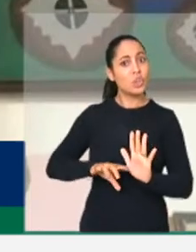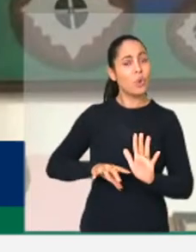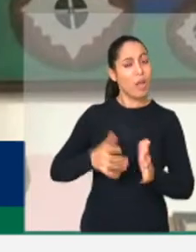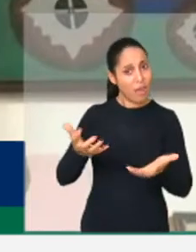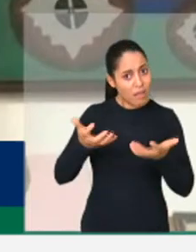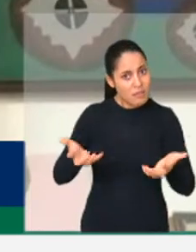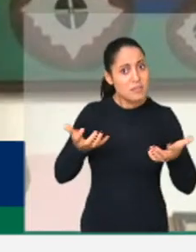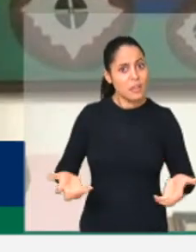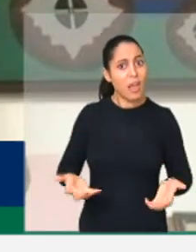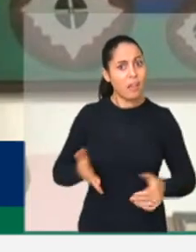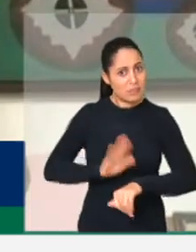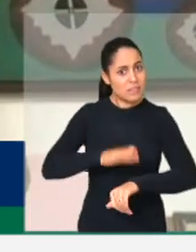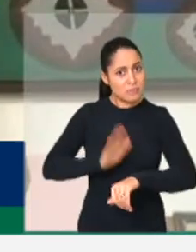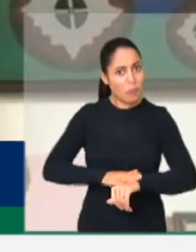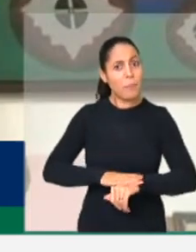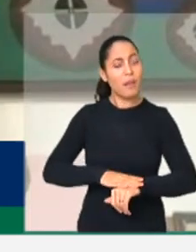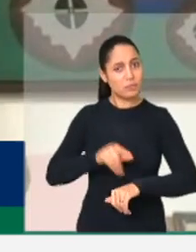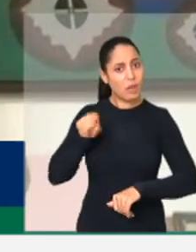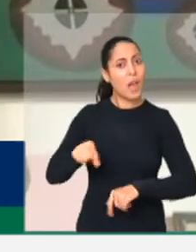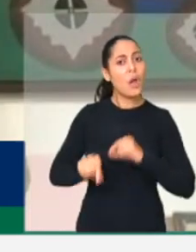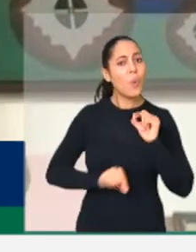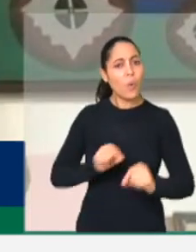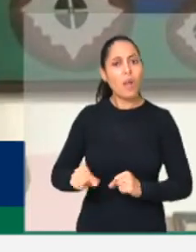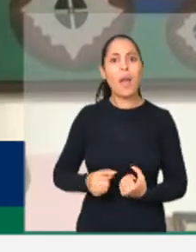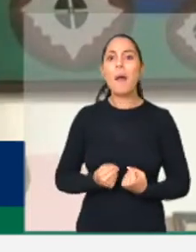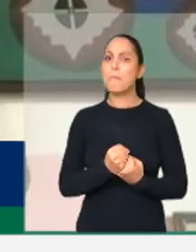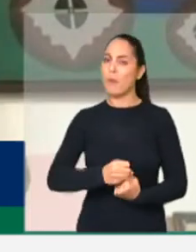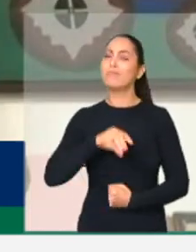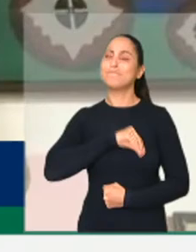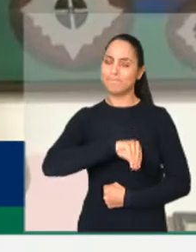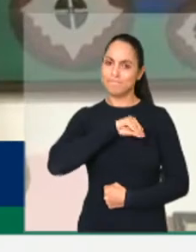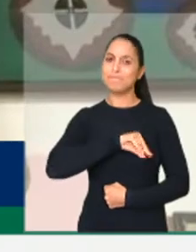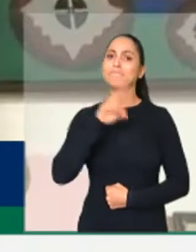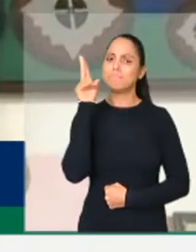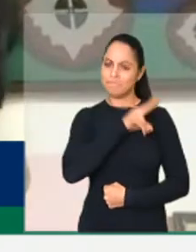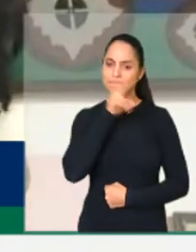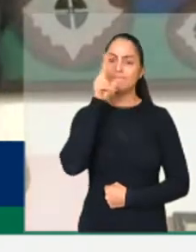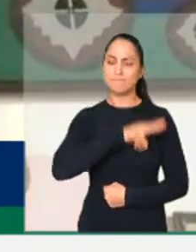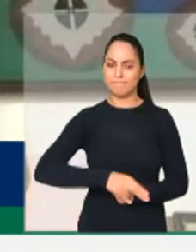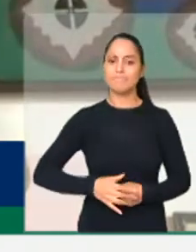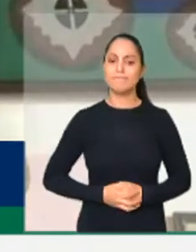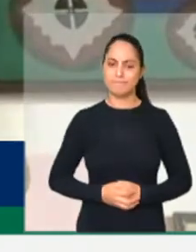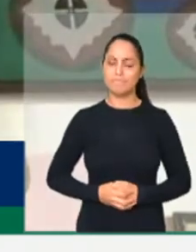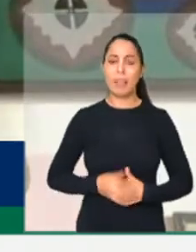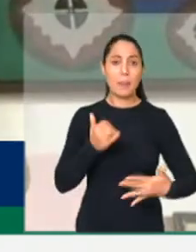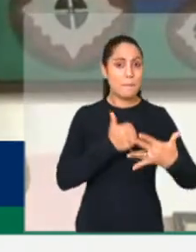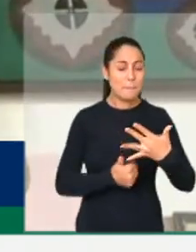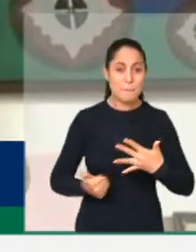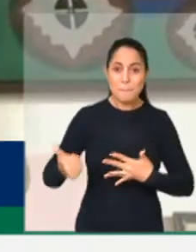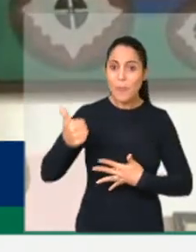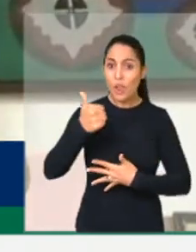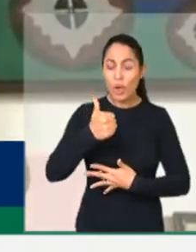DIA. . É PARA SUA PROTEÇÃO É PARA A PROTEÇÃO DA SUA FAMÍLIA E PARA A PROTEÇÃO TAMBÉM DOS SEUS EMPREGADORES. ESSAS MULHERES SAIAM DE